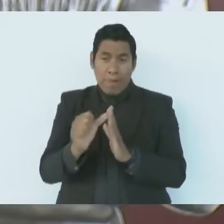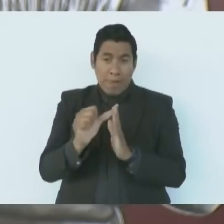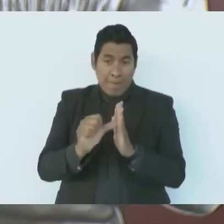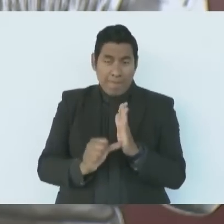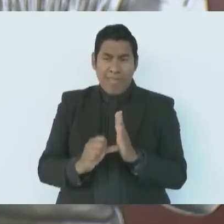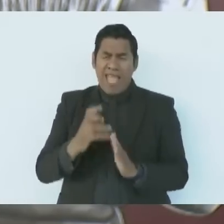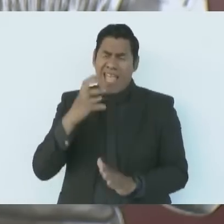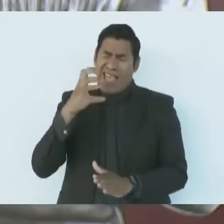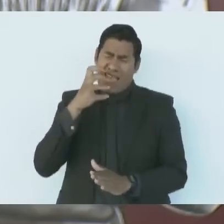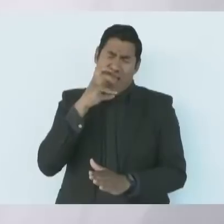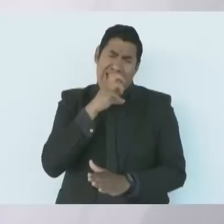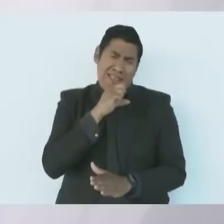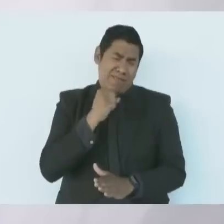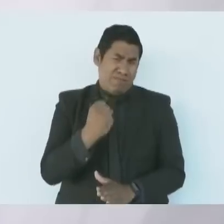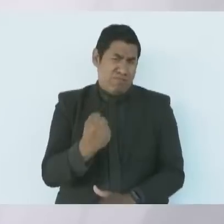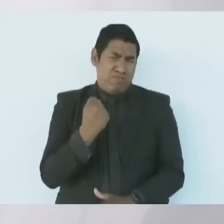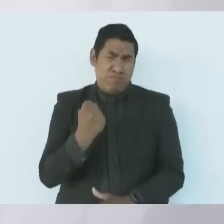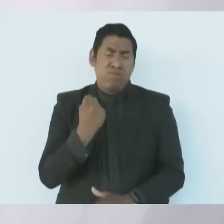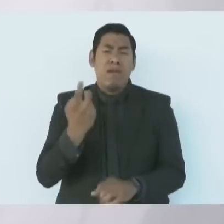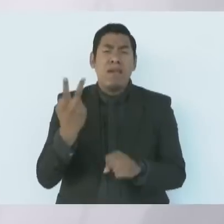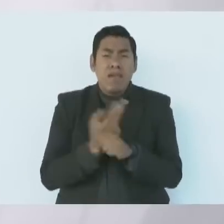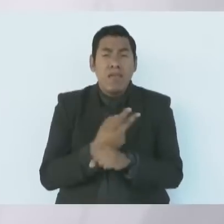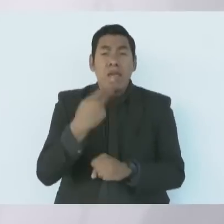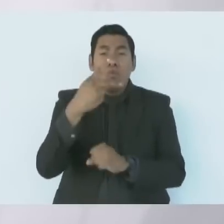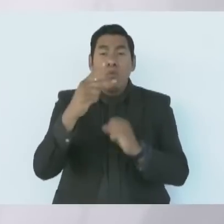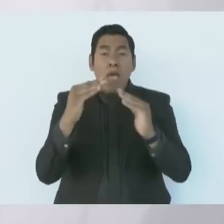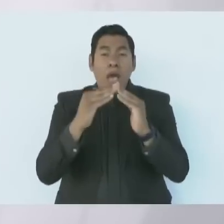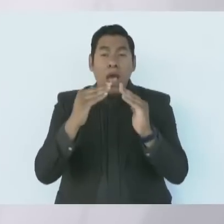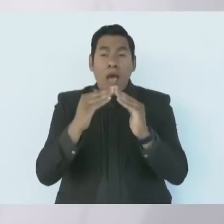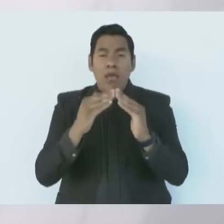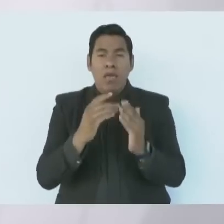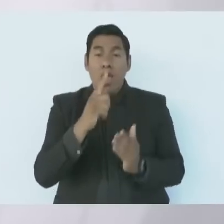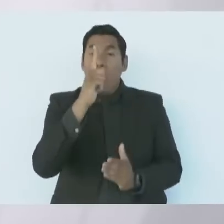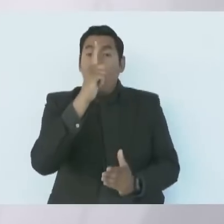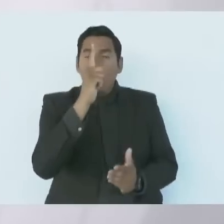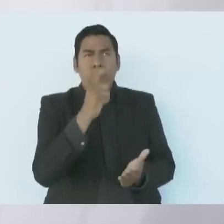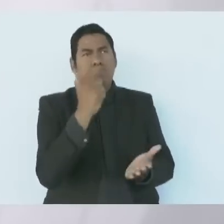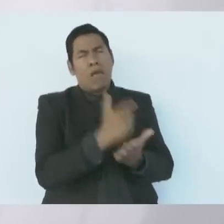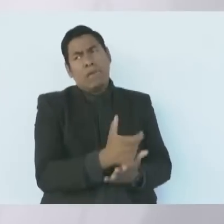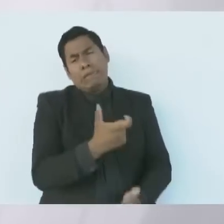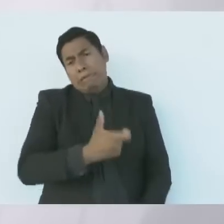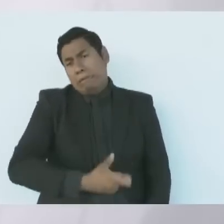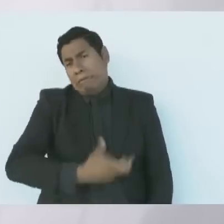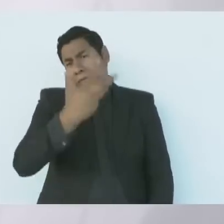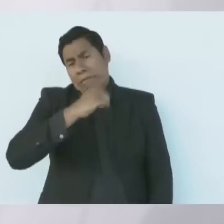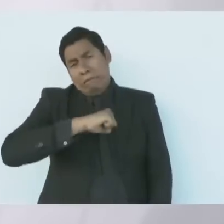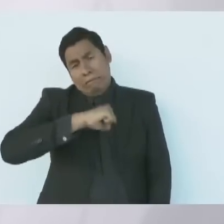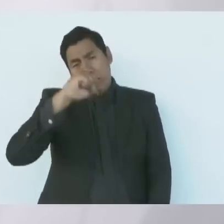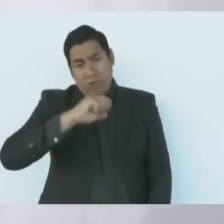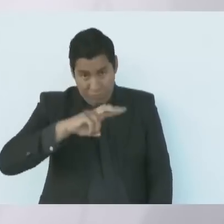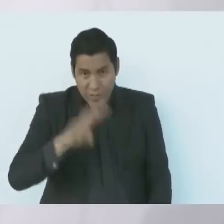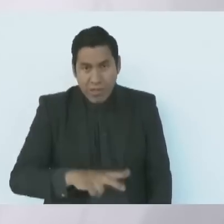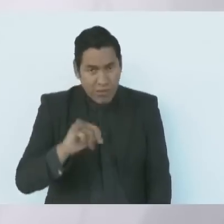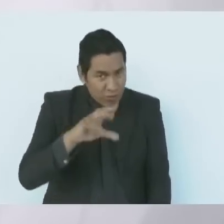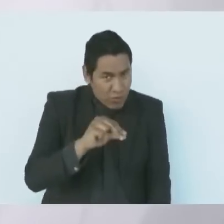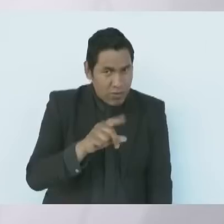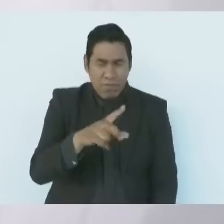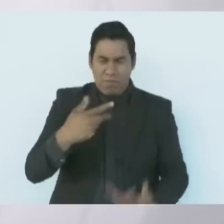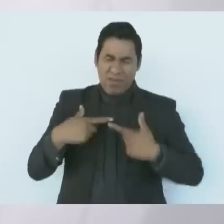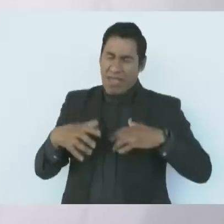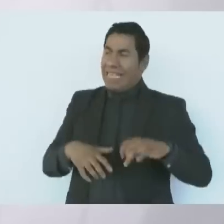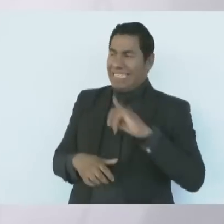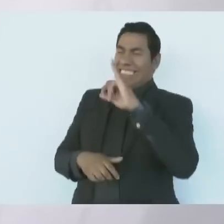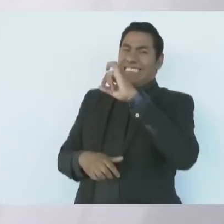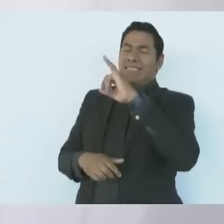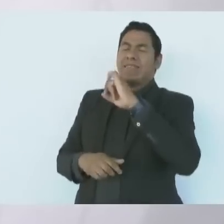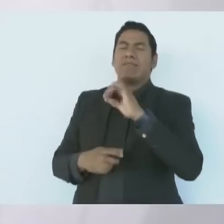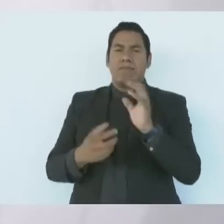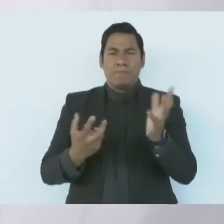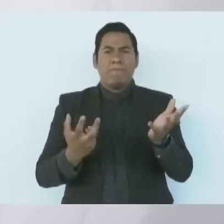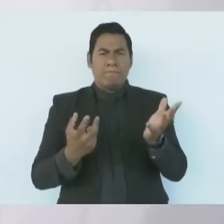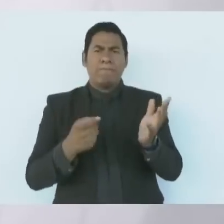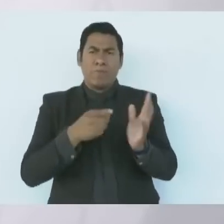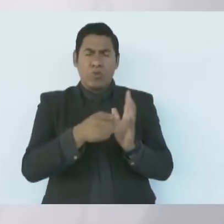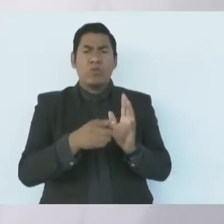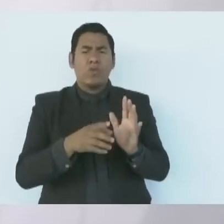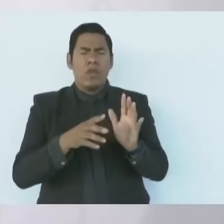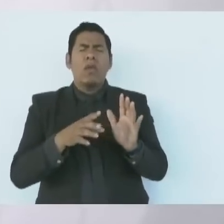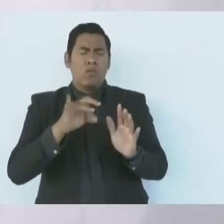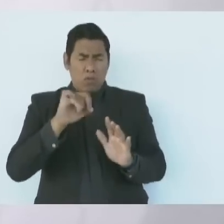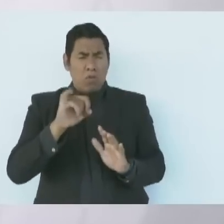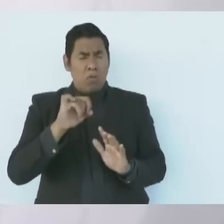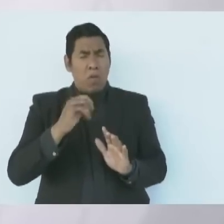muchísimo en la tarifa de Electricidad cierto o no Bueno ya tienen un subsidio que dej elente